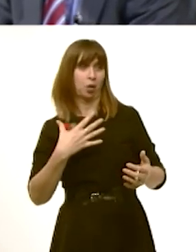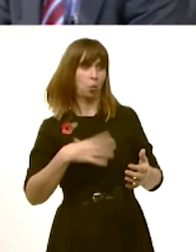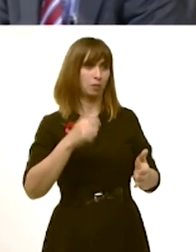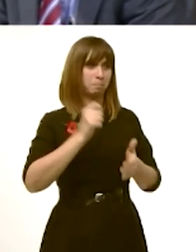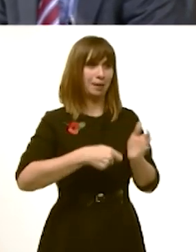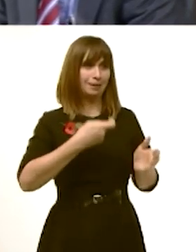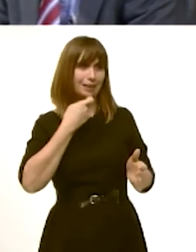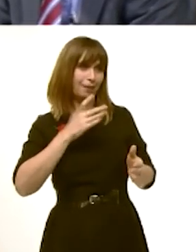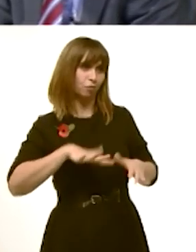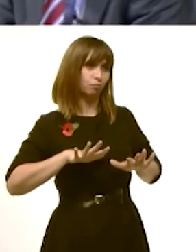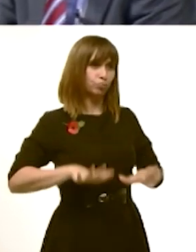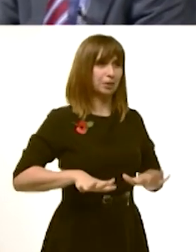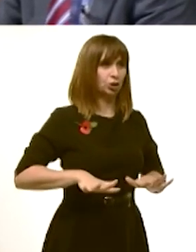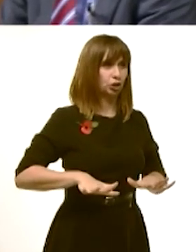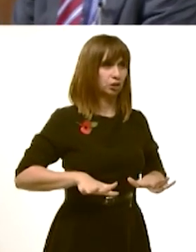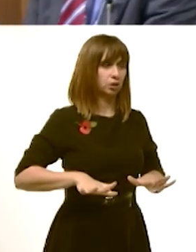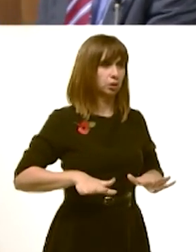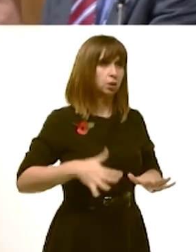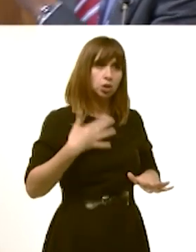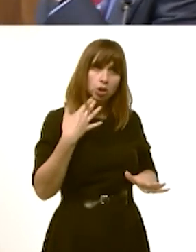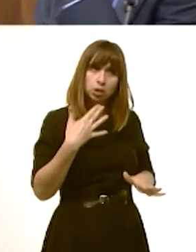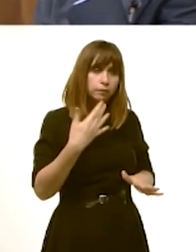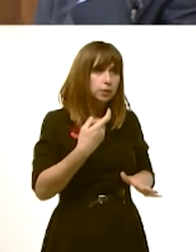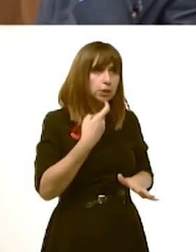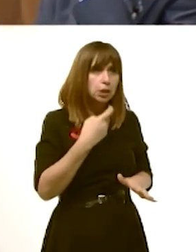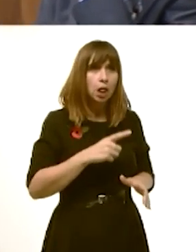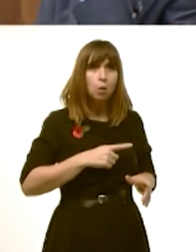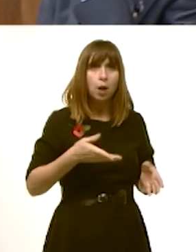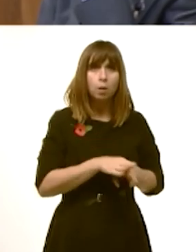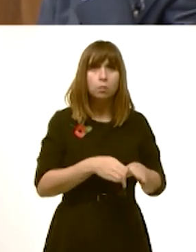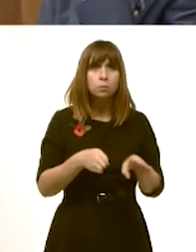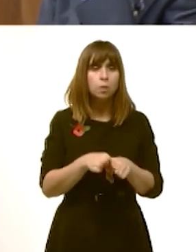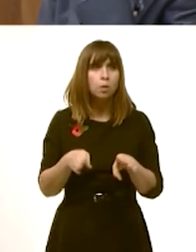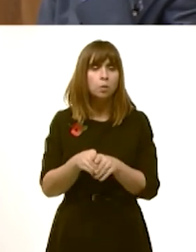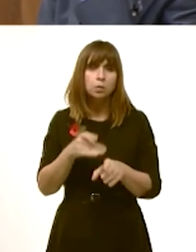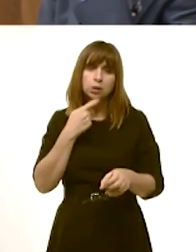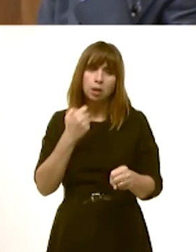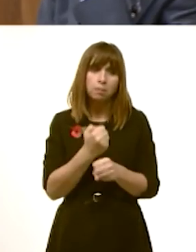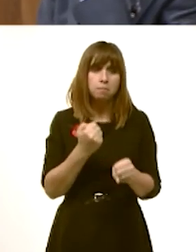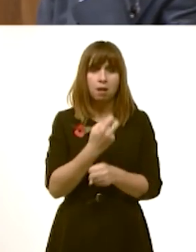Maeín rhaid cael sicrhad nawr bod Llywodraeth y Deyrnas Unedig yn mynd i ddelio gyda chostau uchel ynni.